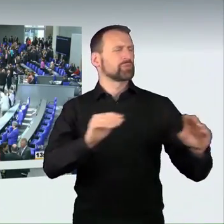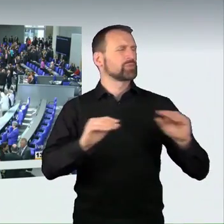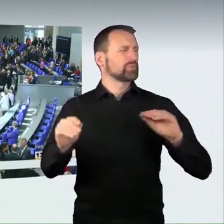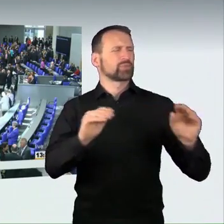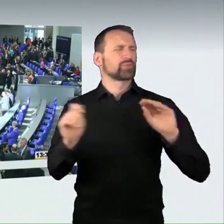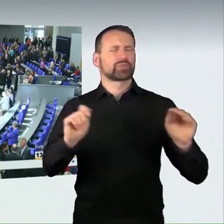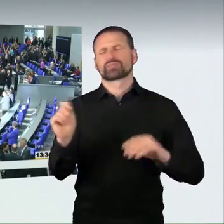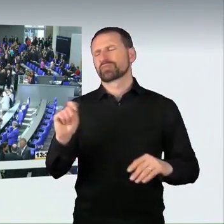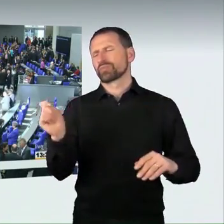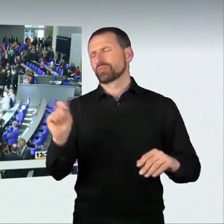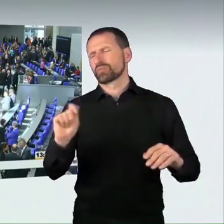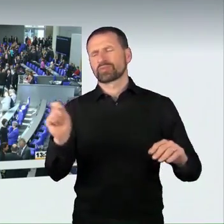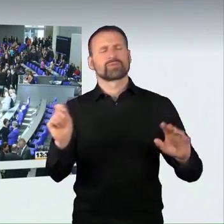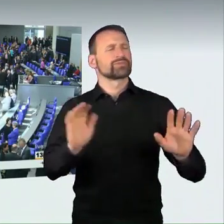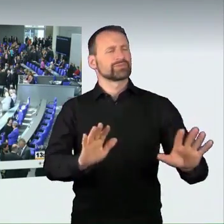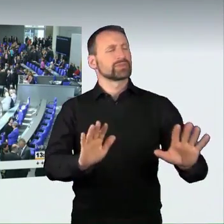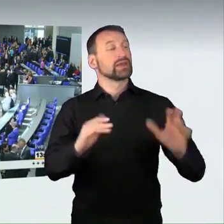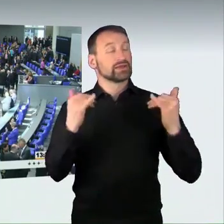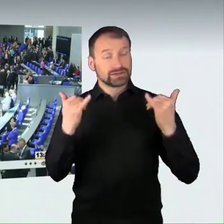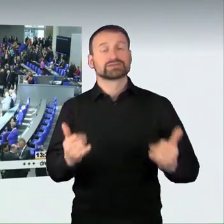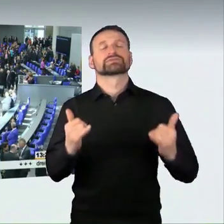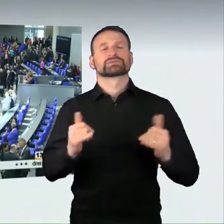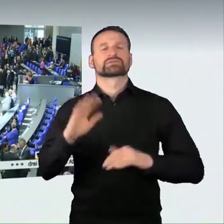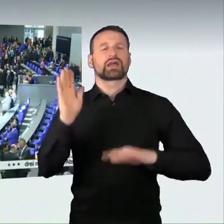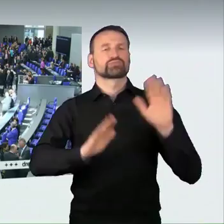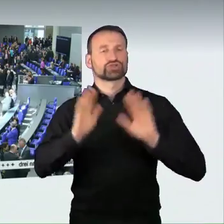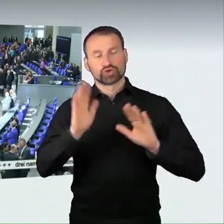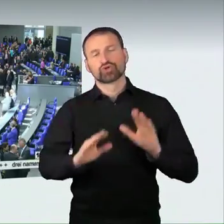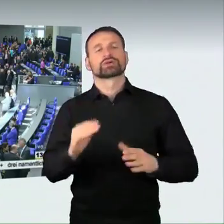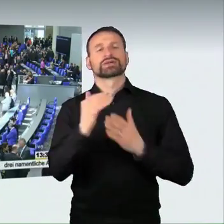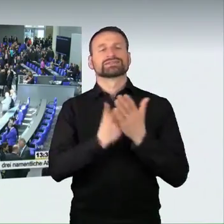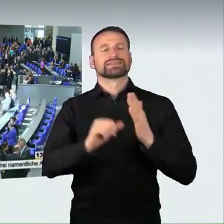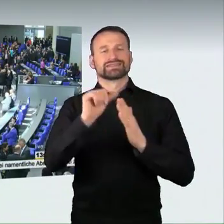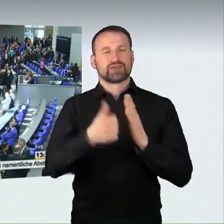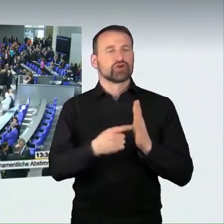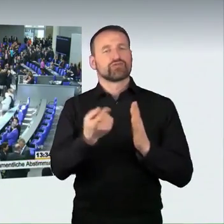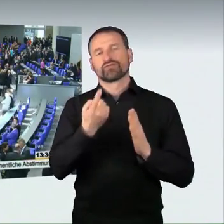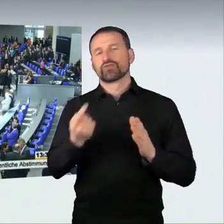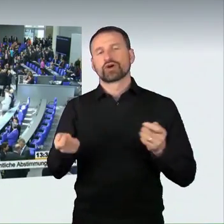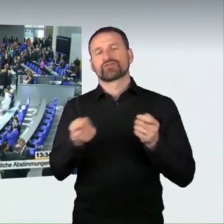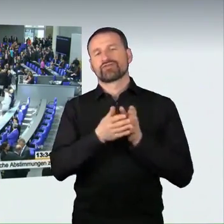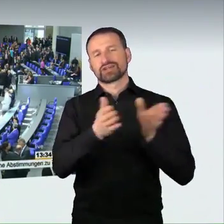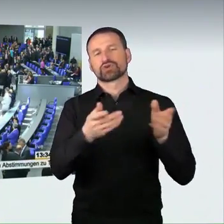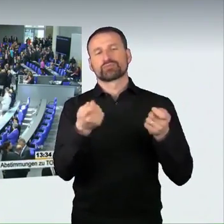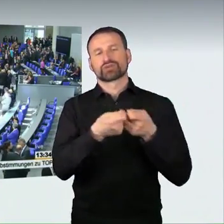(Klingel) Wir kommen jetzt zur Abstimmung über den Entwurf eines Gesetzes der Fraktion Bündnis 90/Die Grünen zur Dämpfung des Mietanstiegs